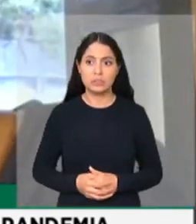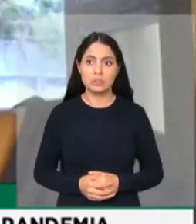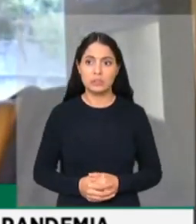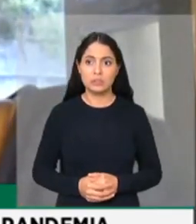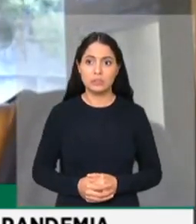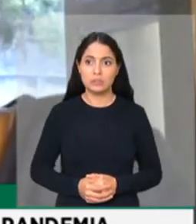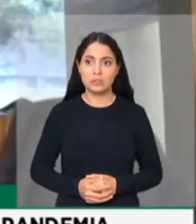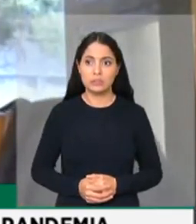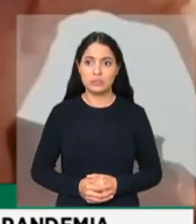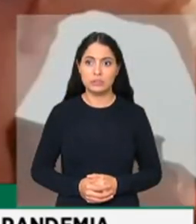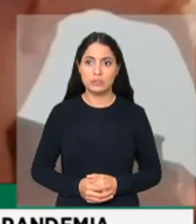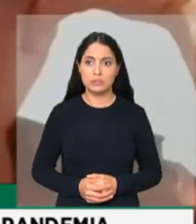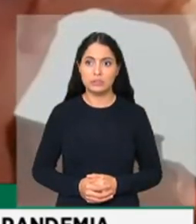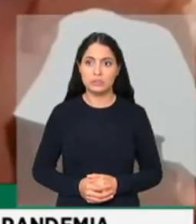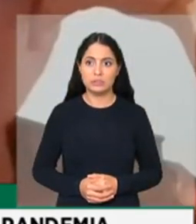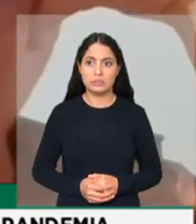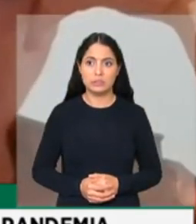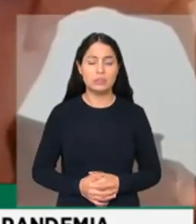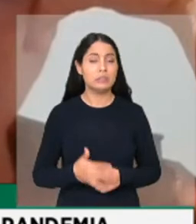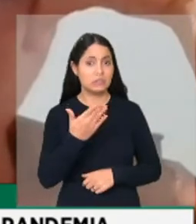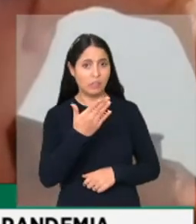PROVISÓRIA.... -- [DEPUTADA]: PRECISA VER SE A MEDIDA PROVISÓRIA CONTEMPLA O DESTAQUE FEITO